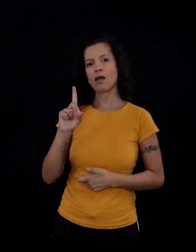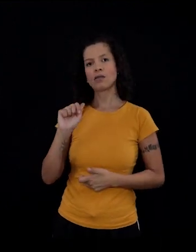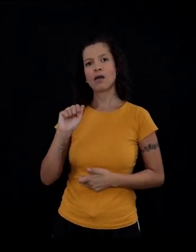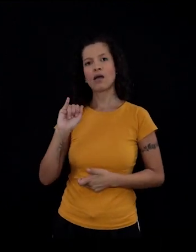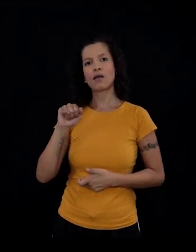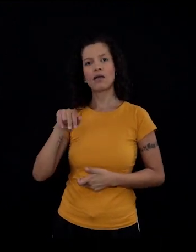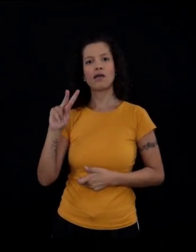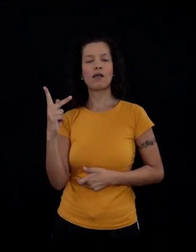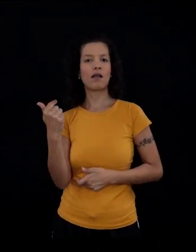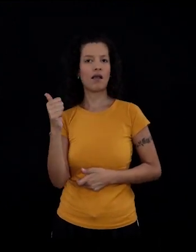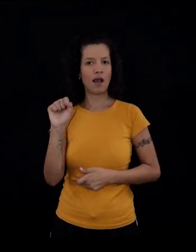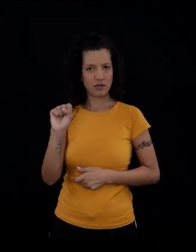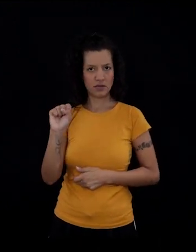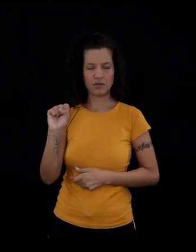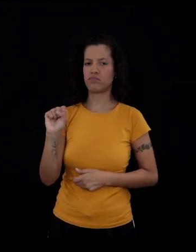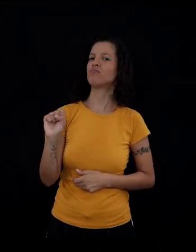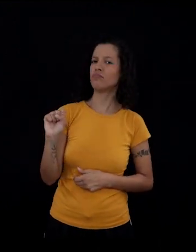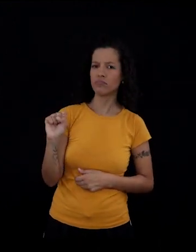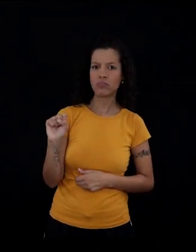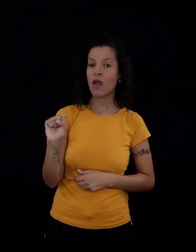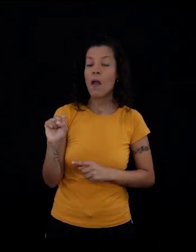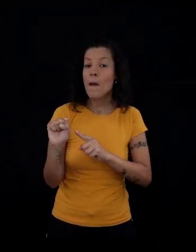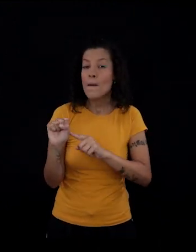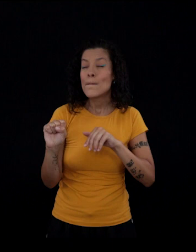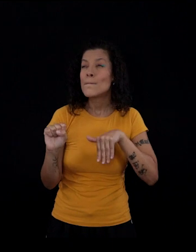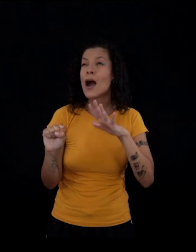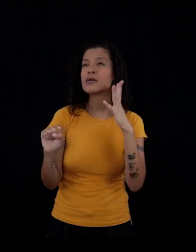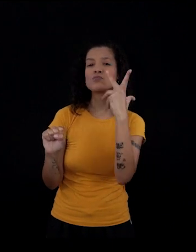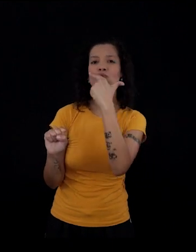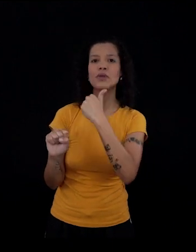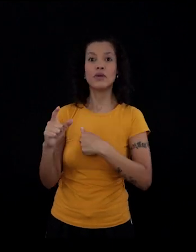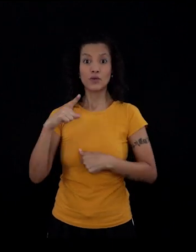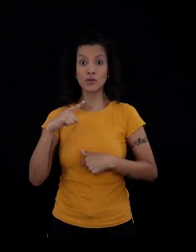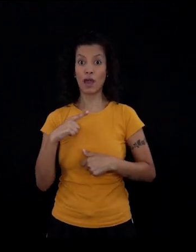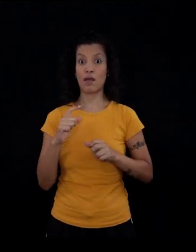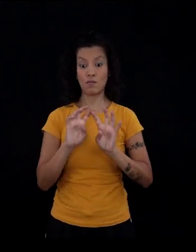onde o ponto mais bonito era a divisão de vozes,